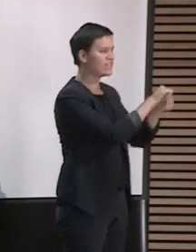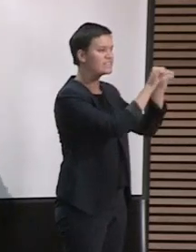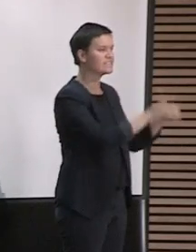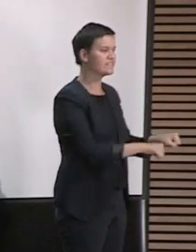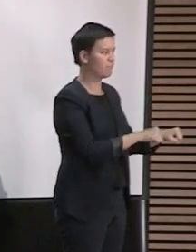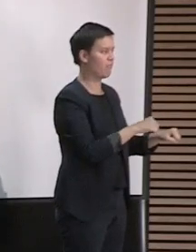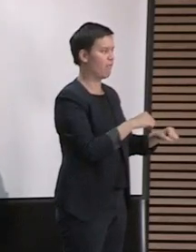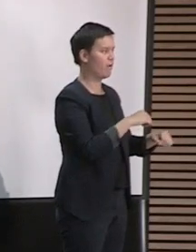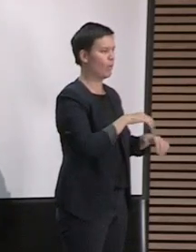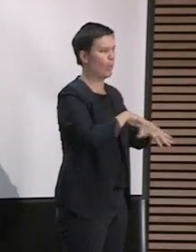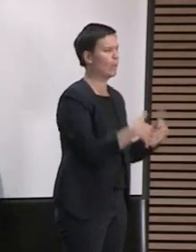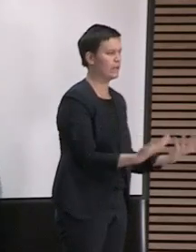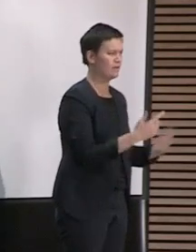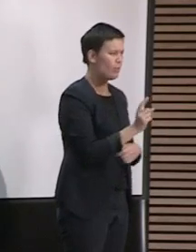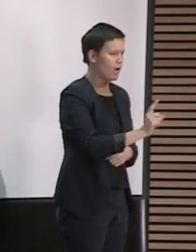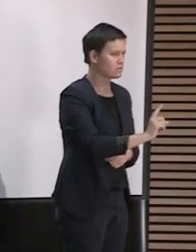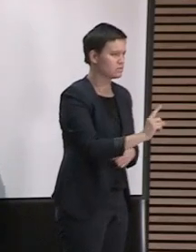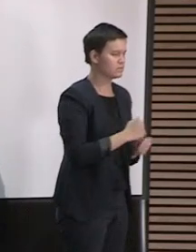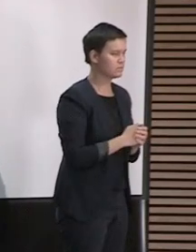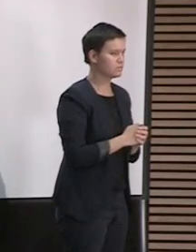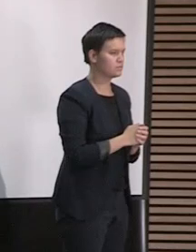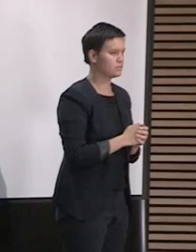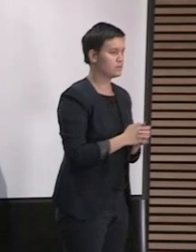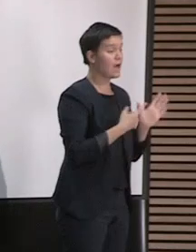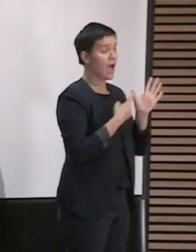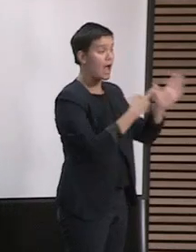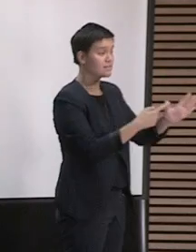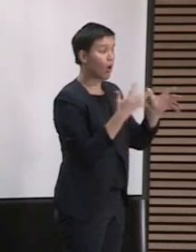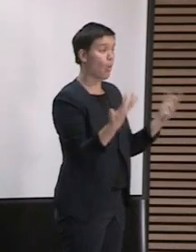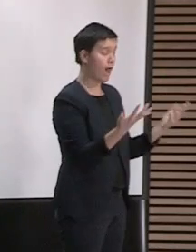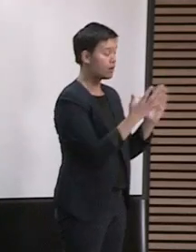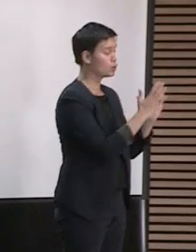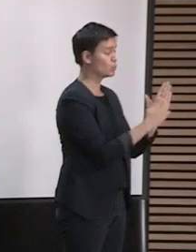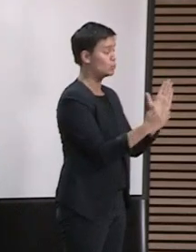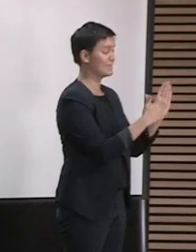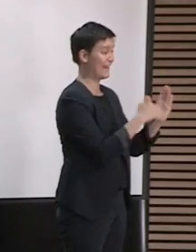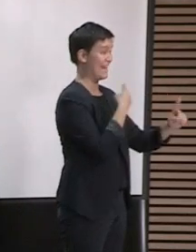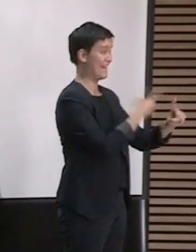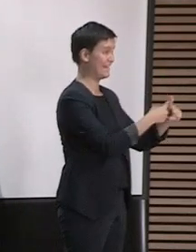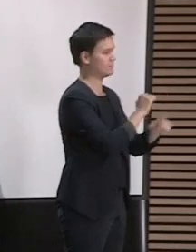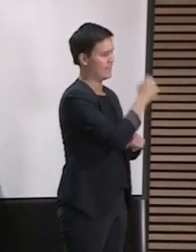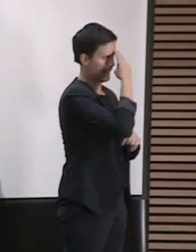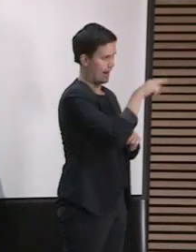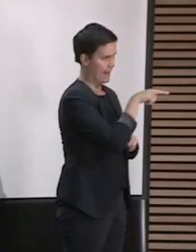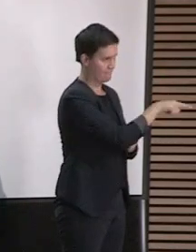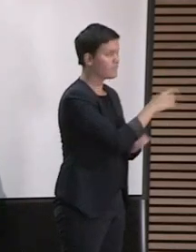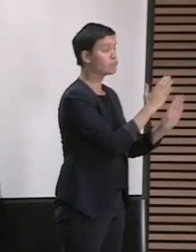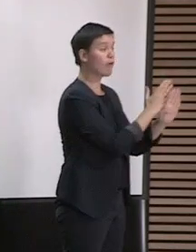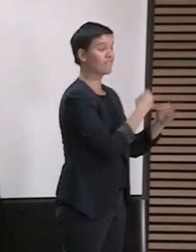Is. Me whai waahi te